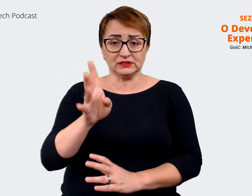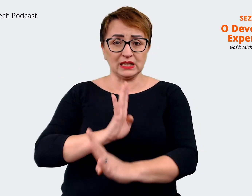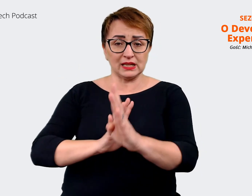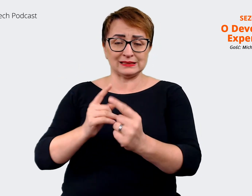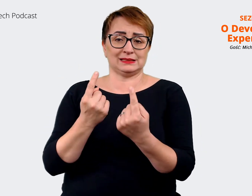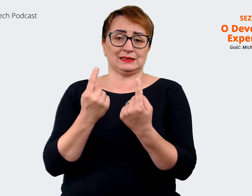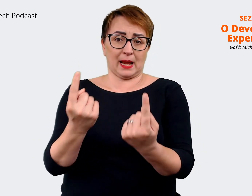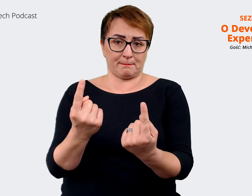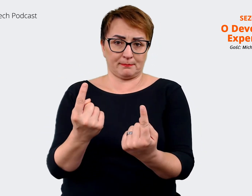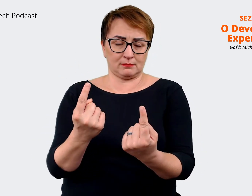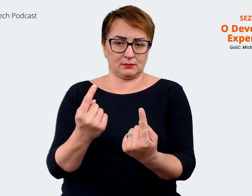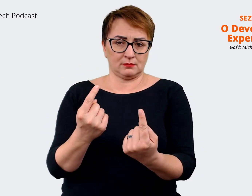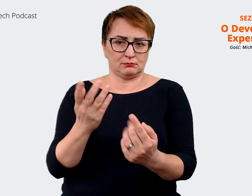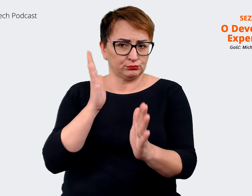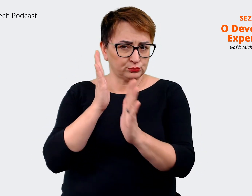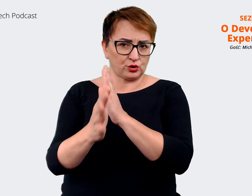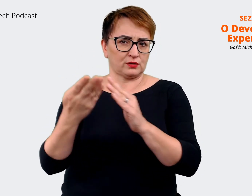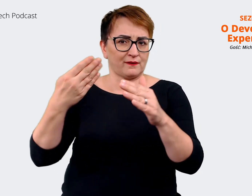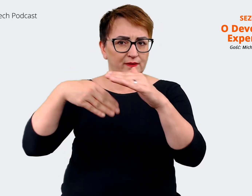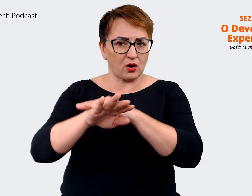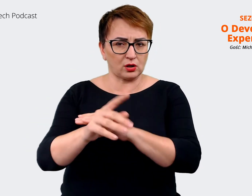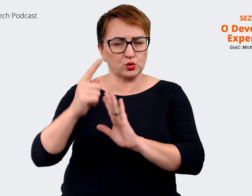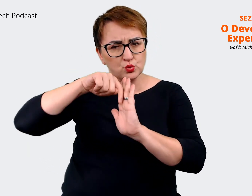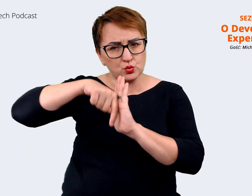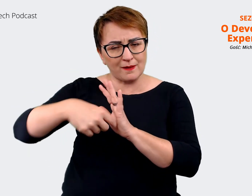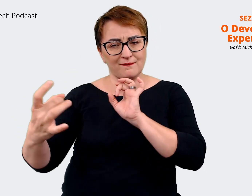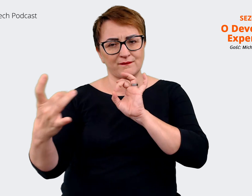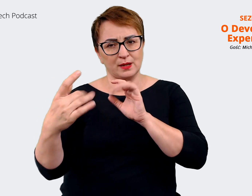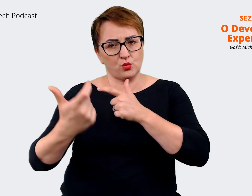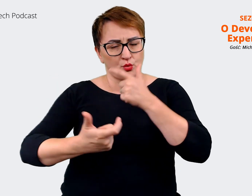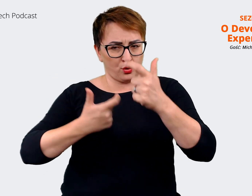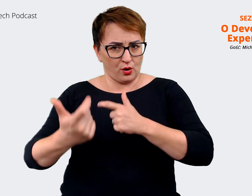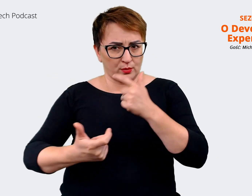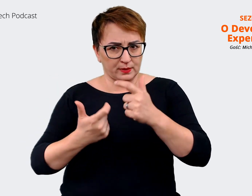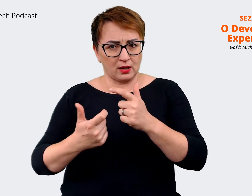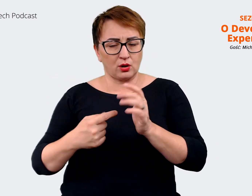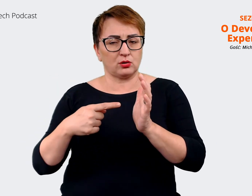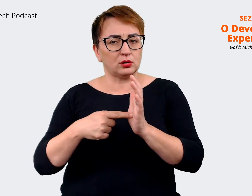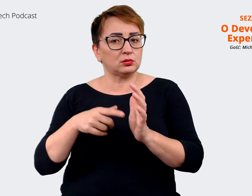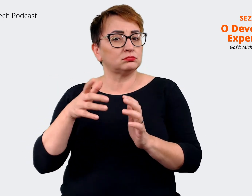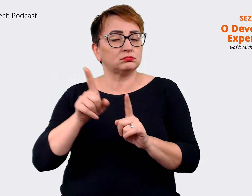klientów same wychodzą bezpośrednio już tak pogłębiają ten feedback właśnie i też słyszą